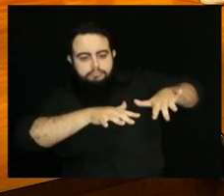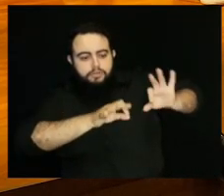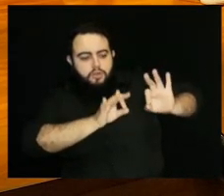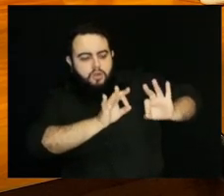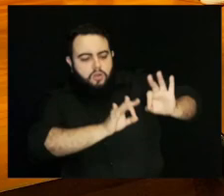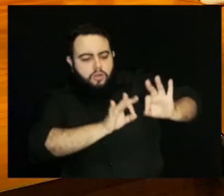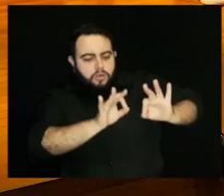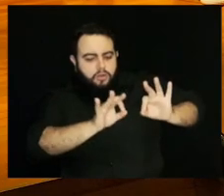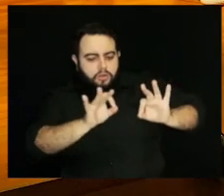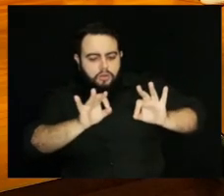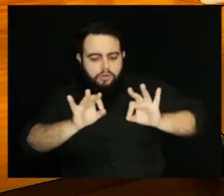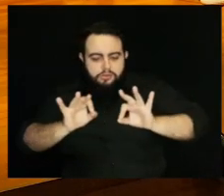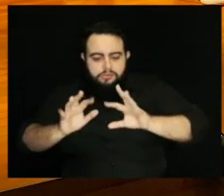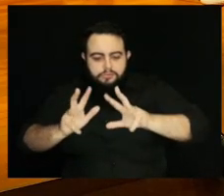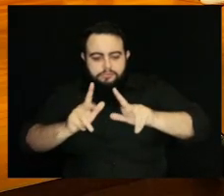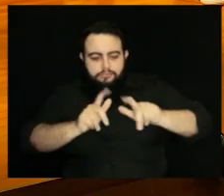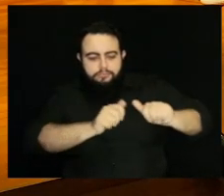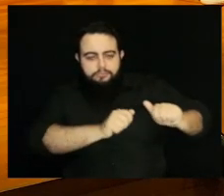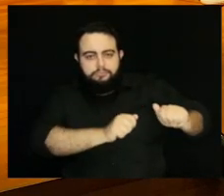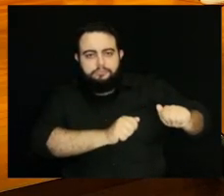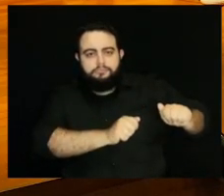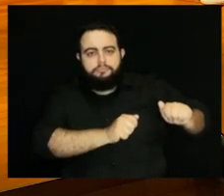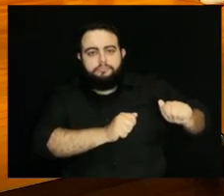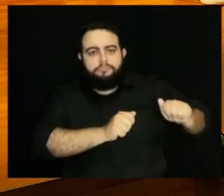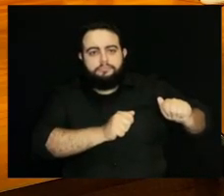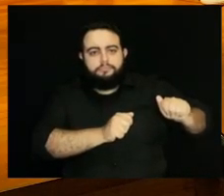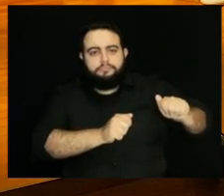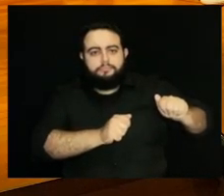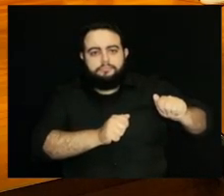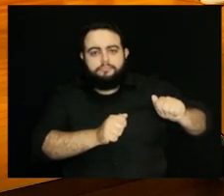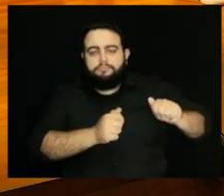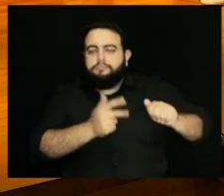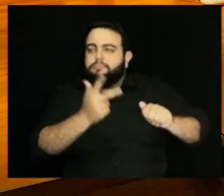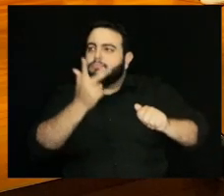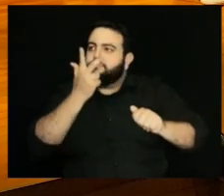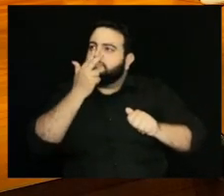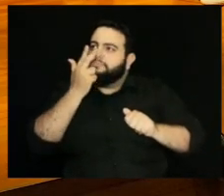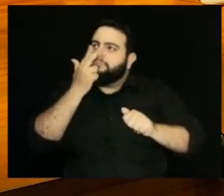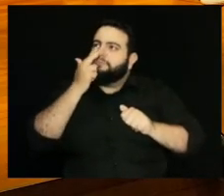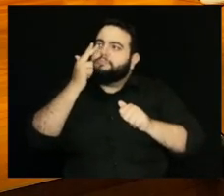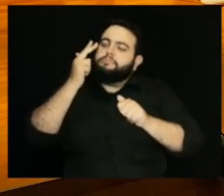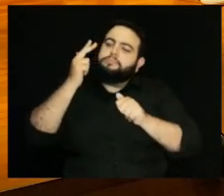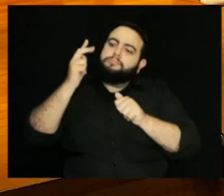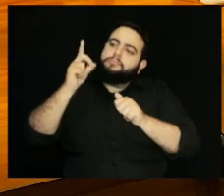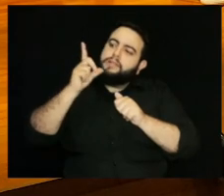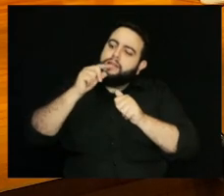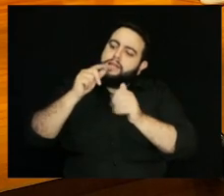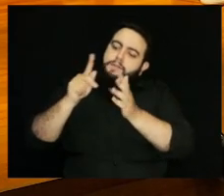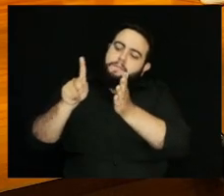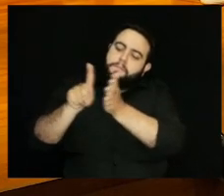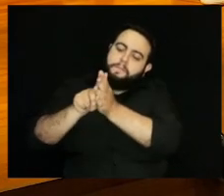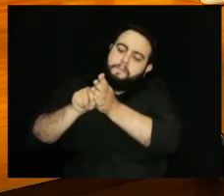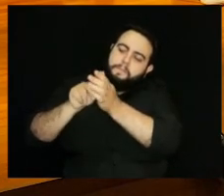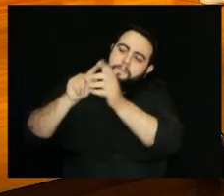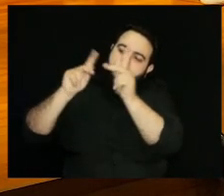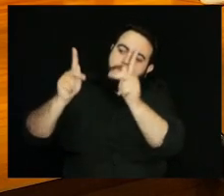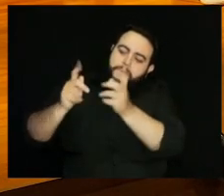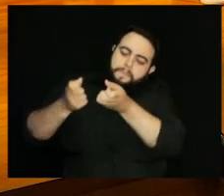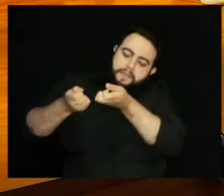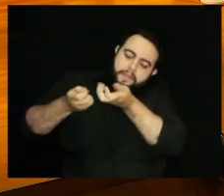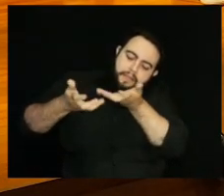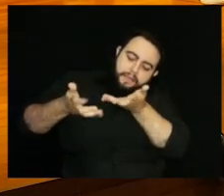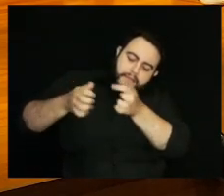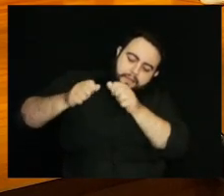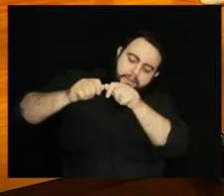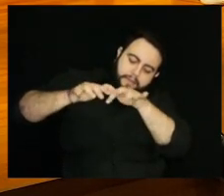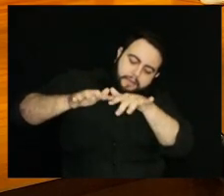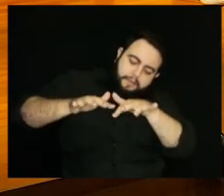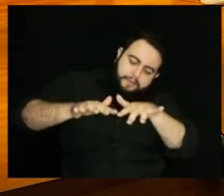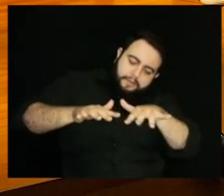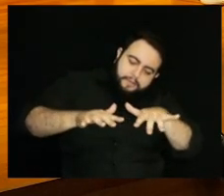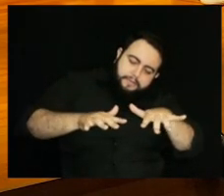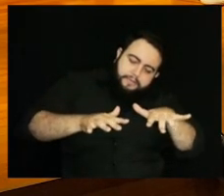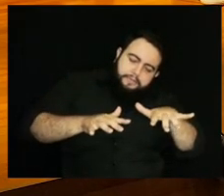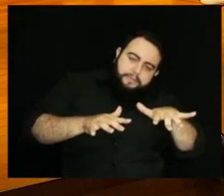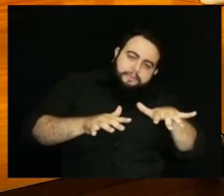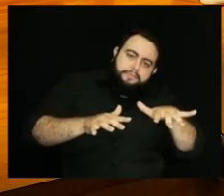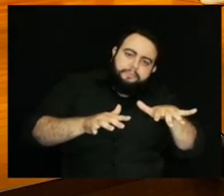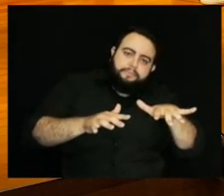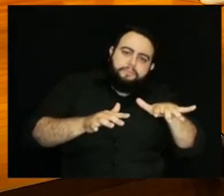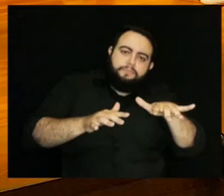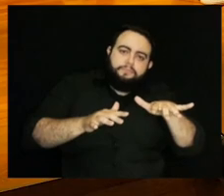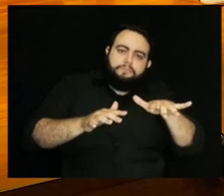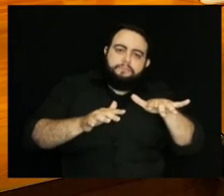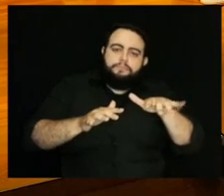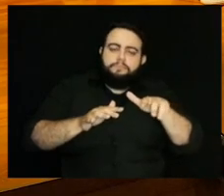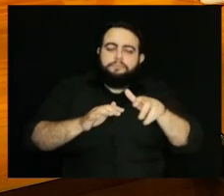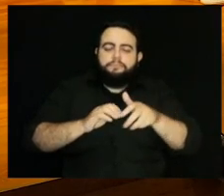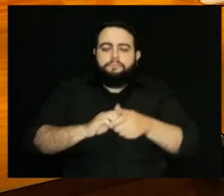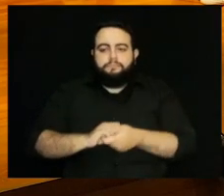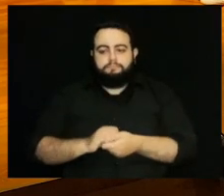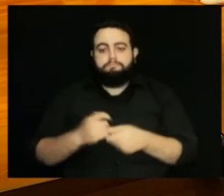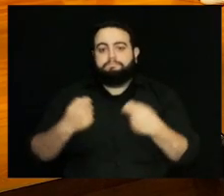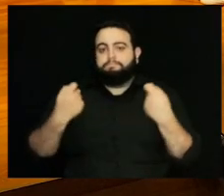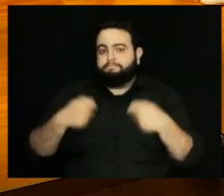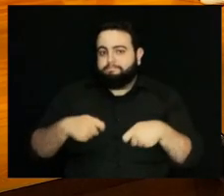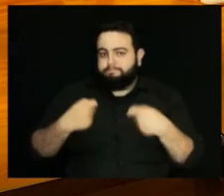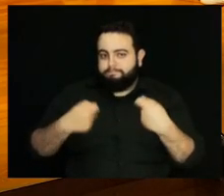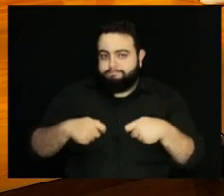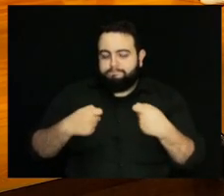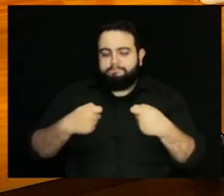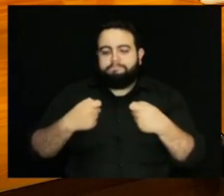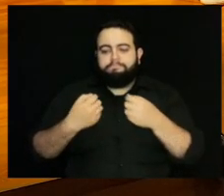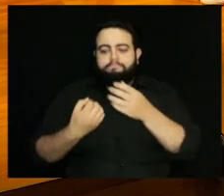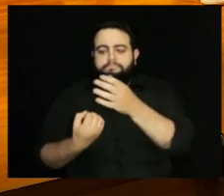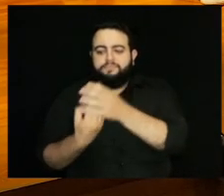lugares, como Bálsamo da Paz. Deves encher de flores os